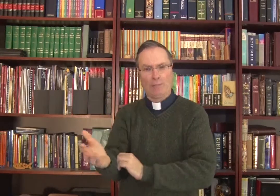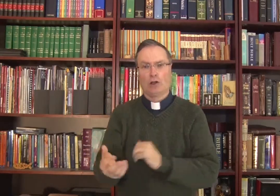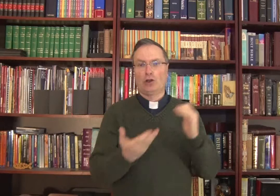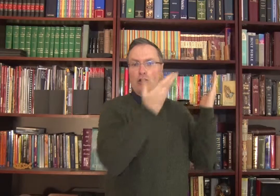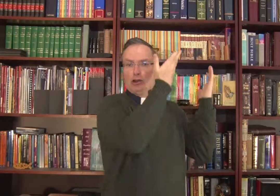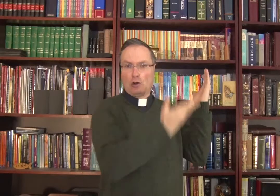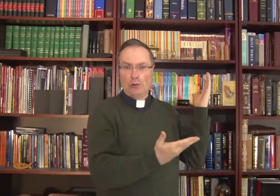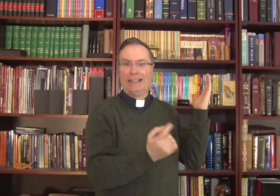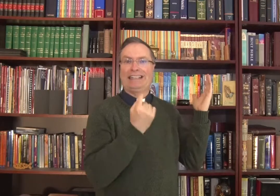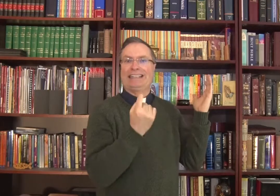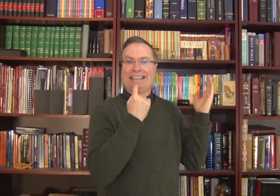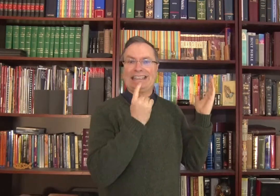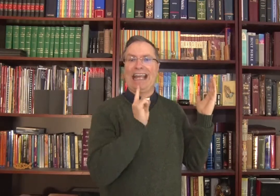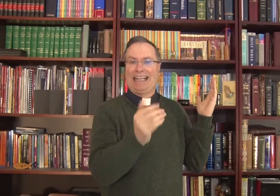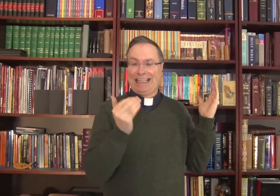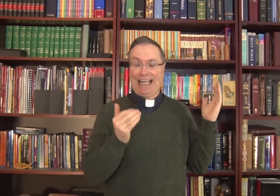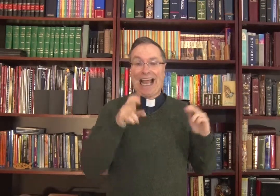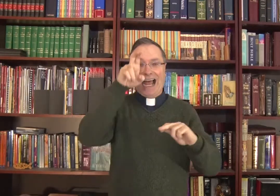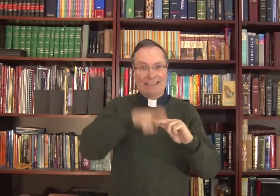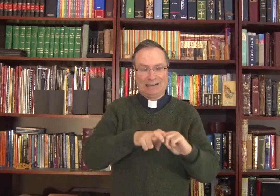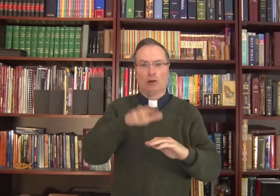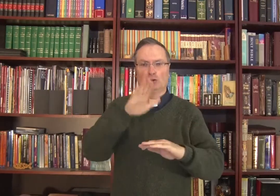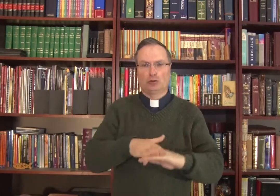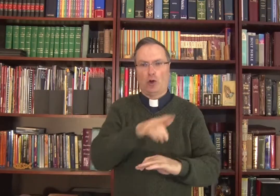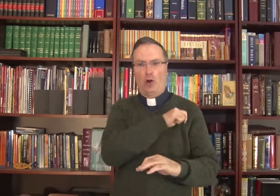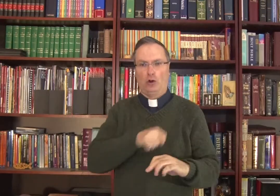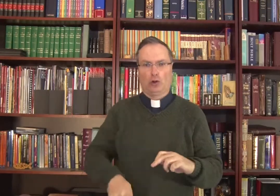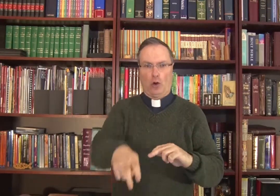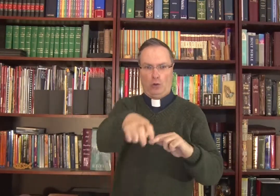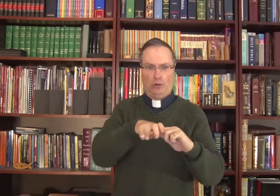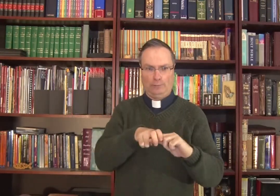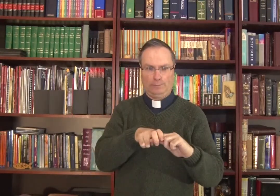de celui qui était assis sur le trône.